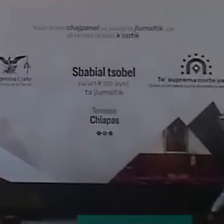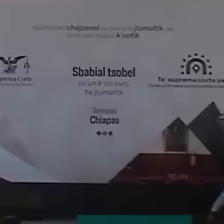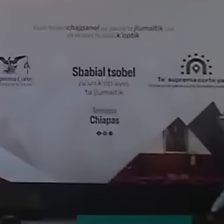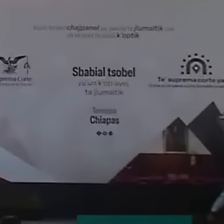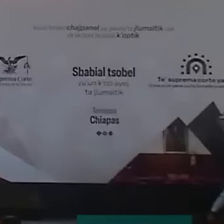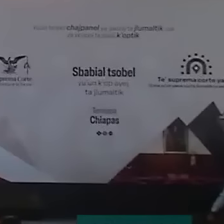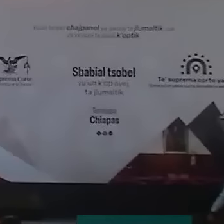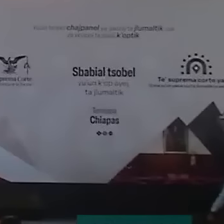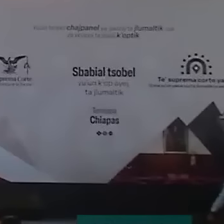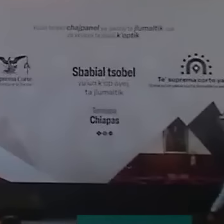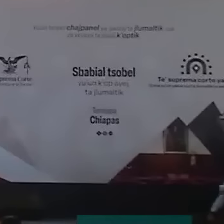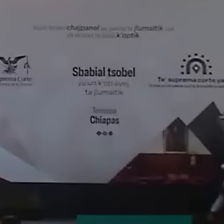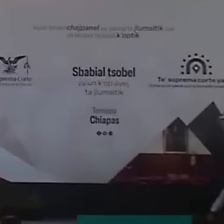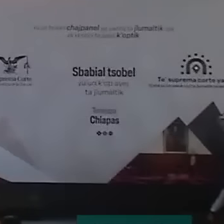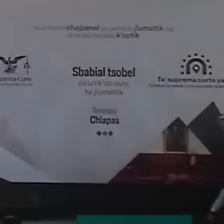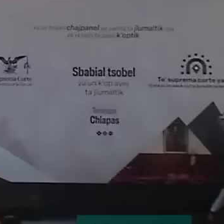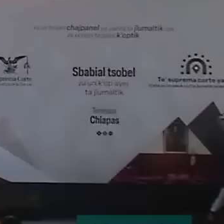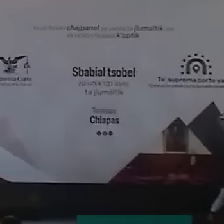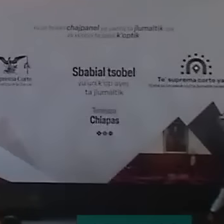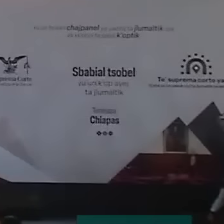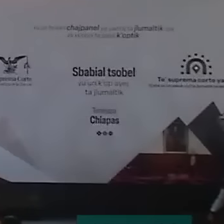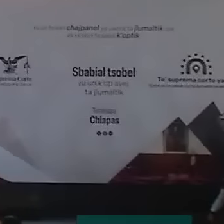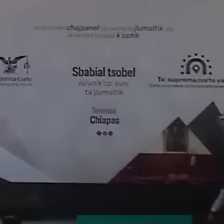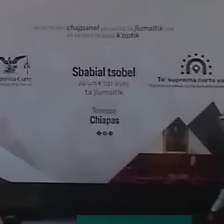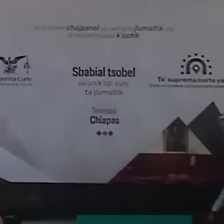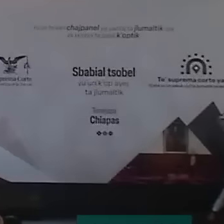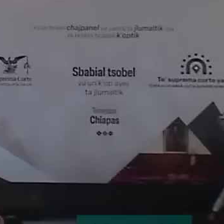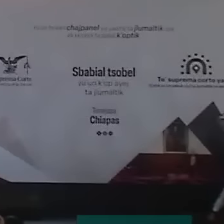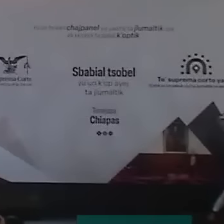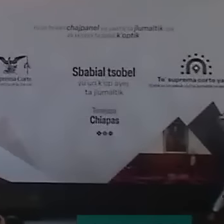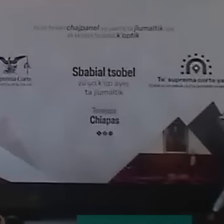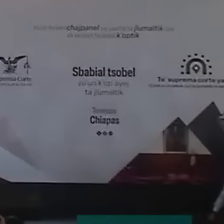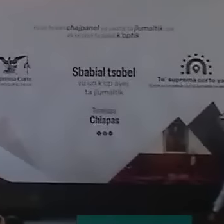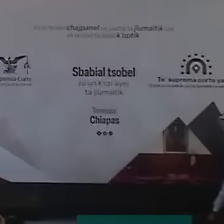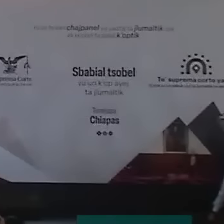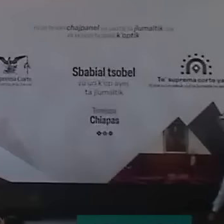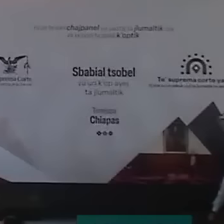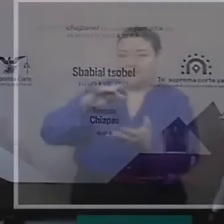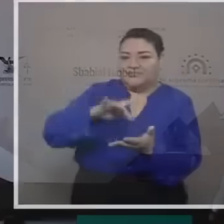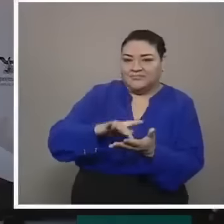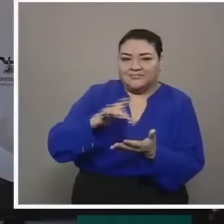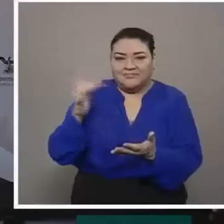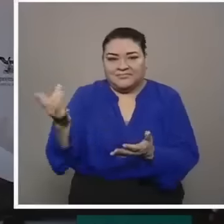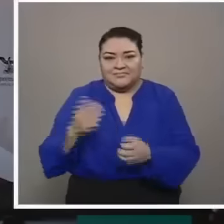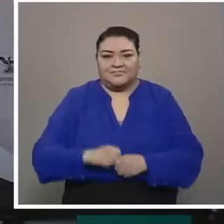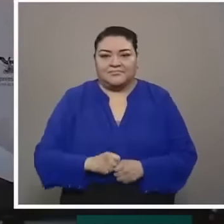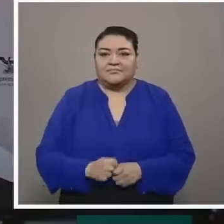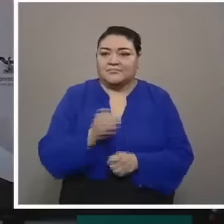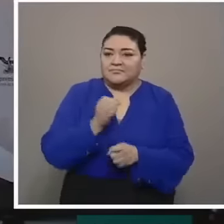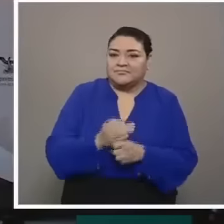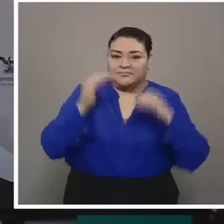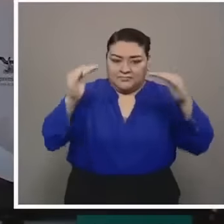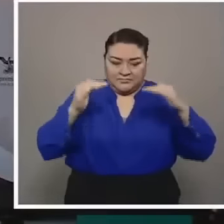comunidades indígenas. Muchas gracias. Pues ahora vamos a proceder al análisis de este asunto. Está